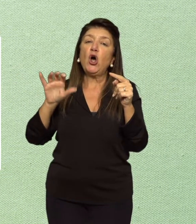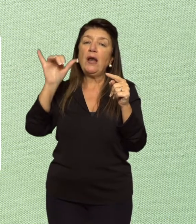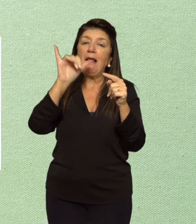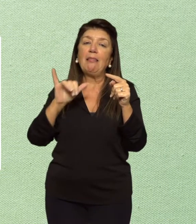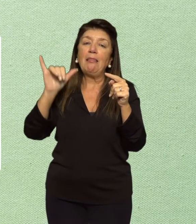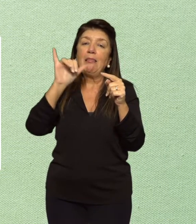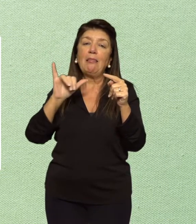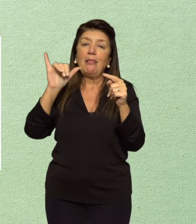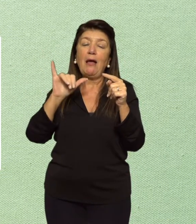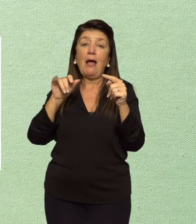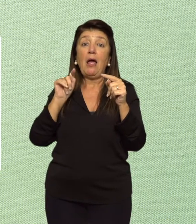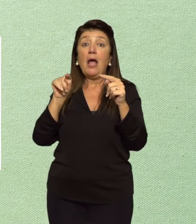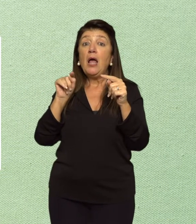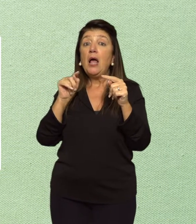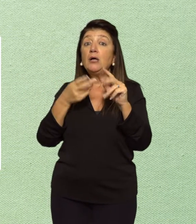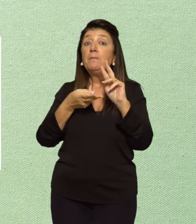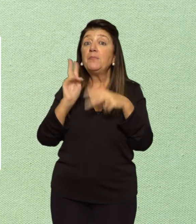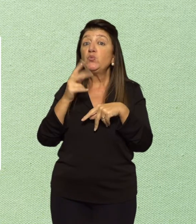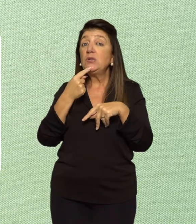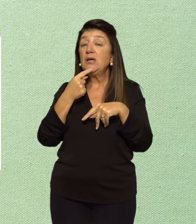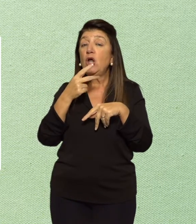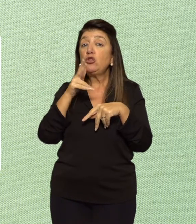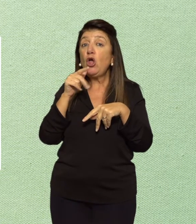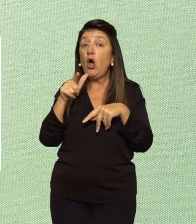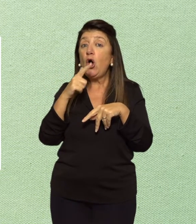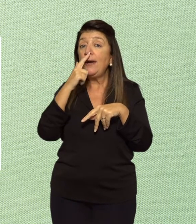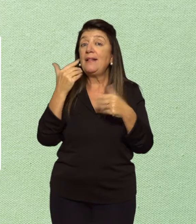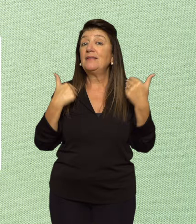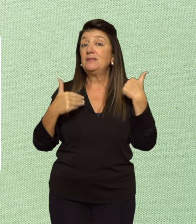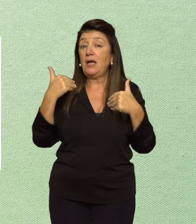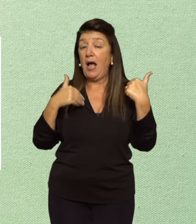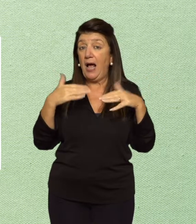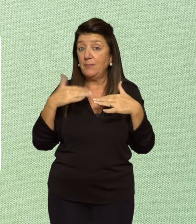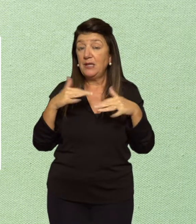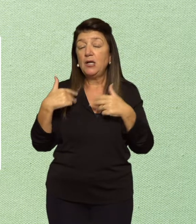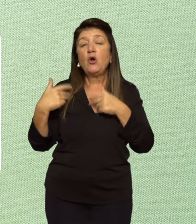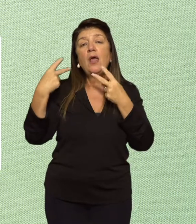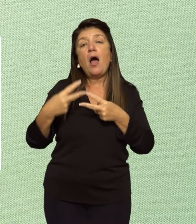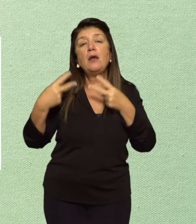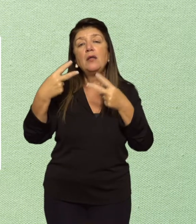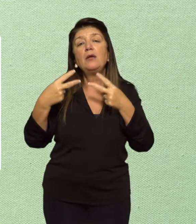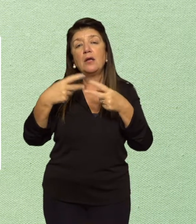con disabilità, che abbiamo visto comunque negli anni con Fior di Loto effettivamente arrivano